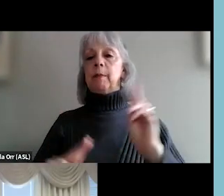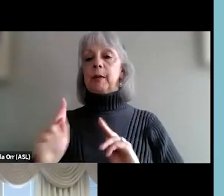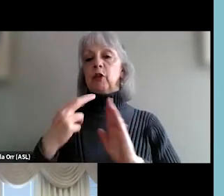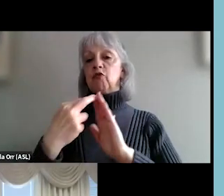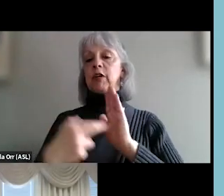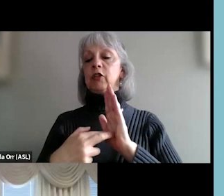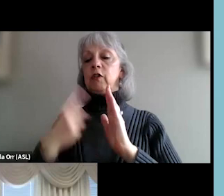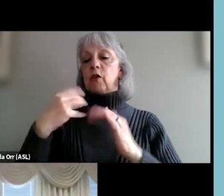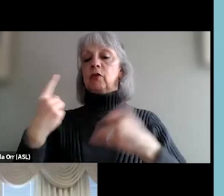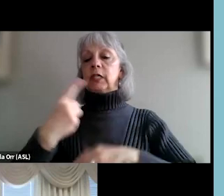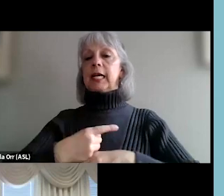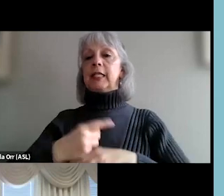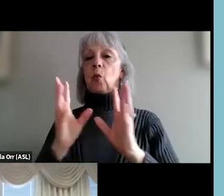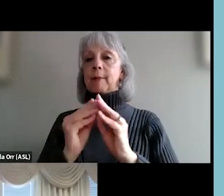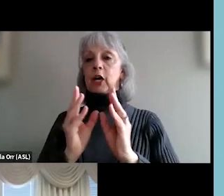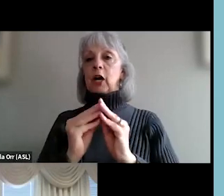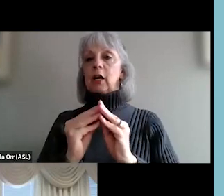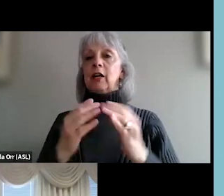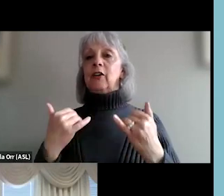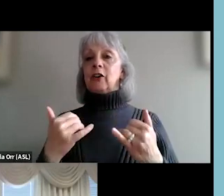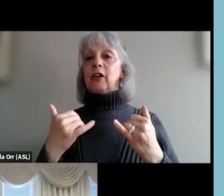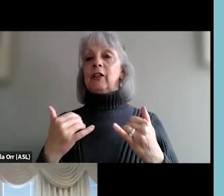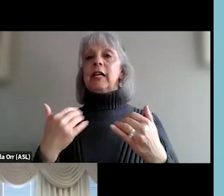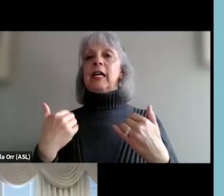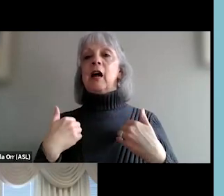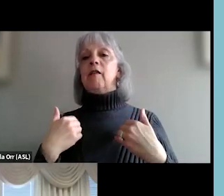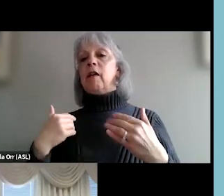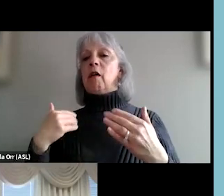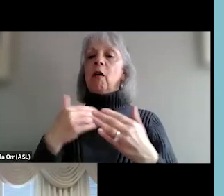para el seminario de hoy. En este momento se han unid cerca de mil.